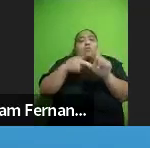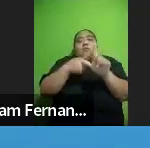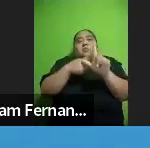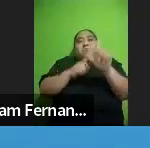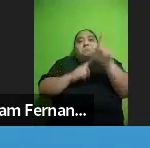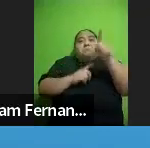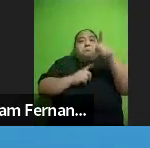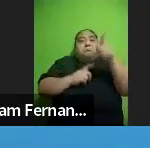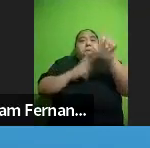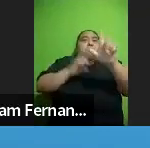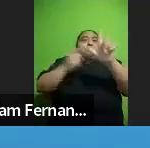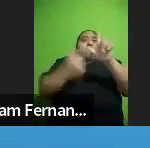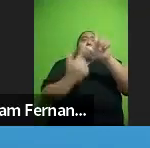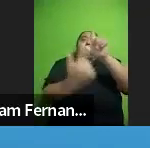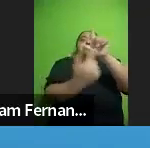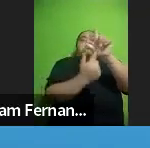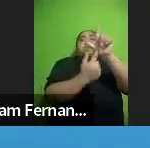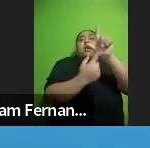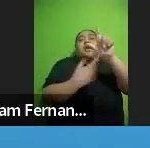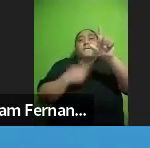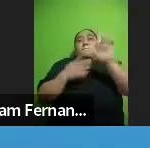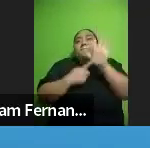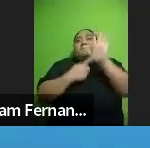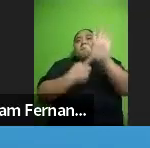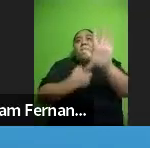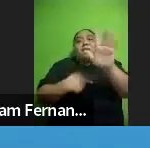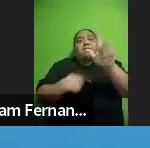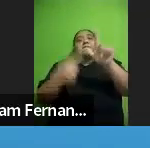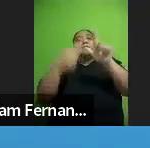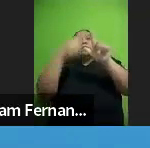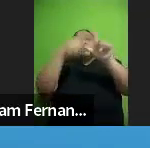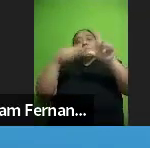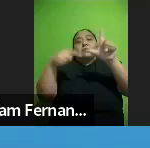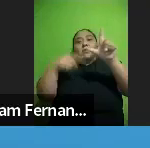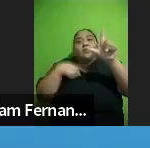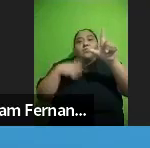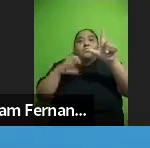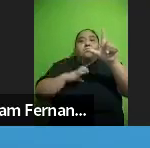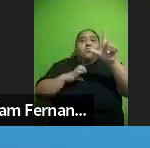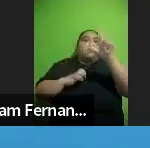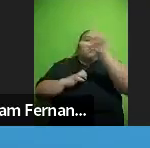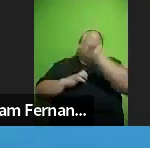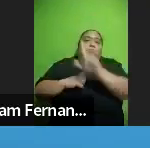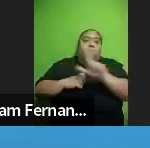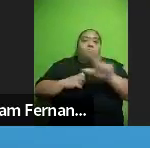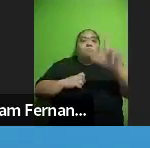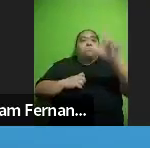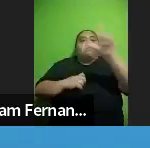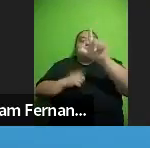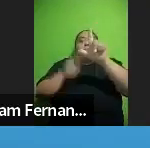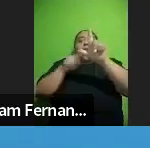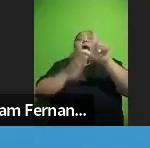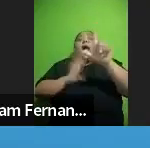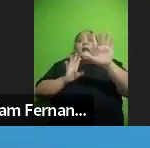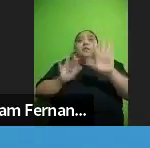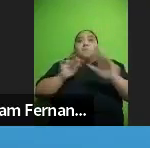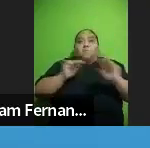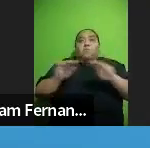una l una orientación que es hacia donde se dirige la palma que le palma, que en este caso, hacia el frente, un movimiento siguió siguió por siguió por la lado, girar se